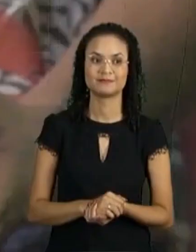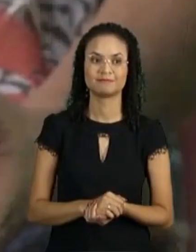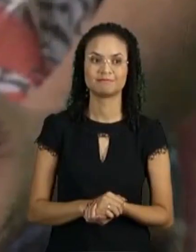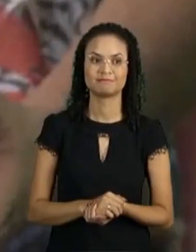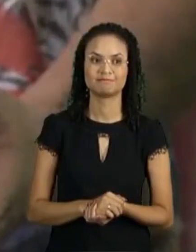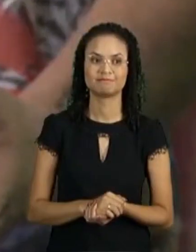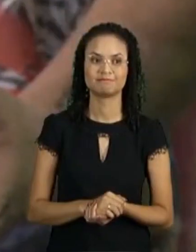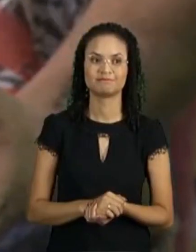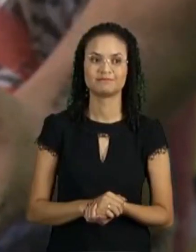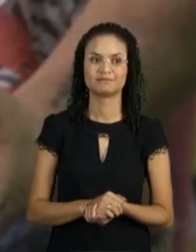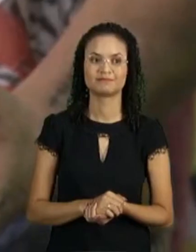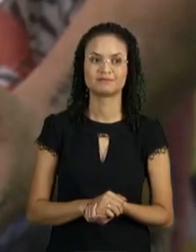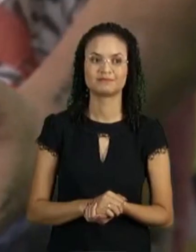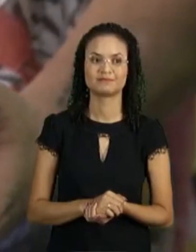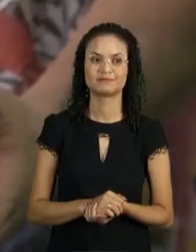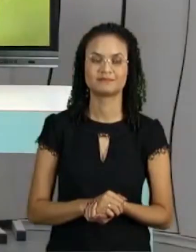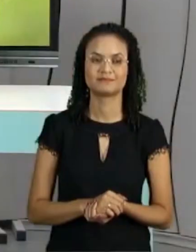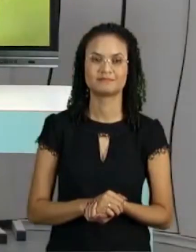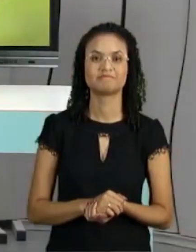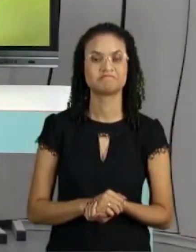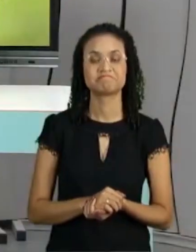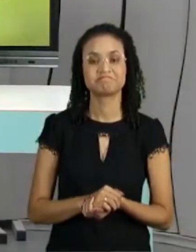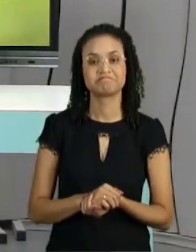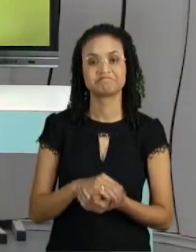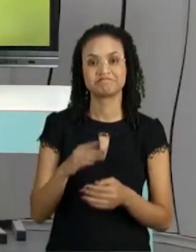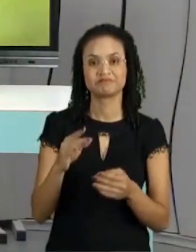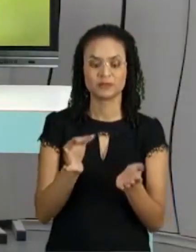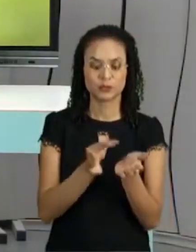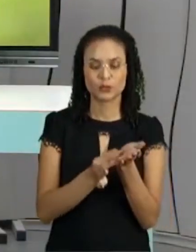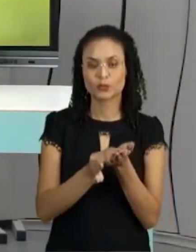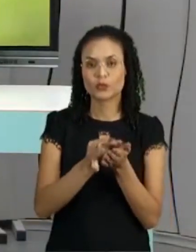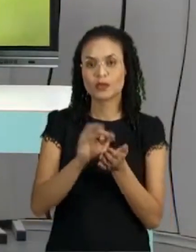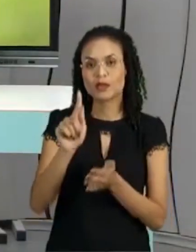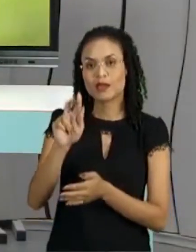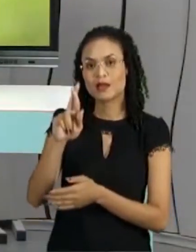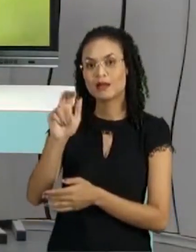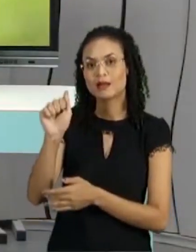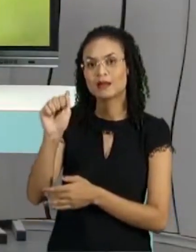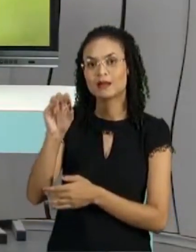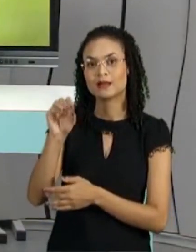São grãos? São grãos. Muito bem. Então, pode abrir os